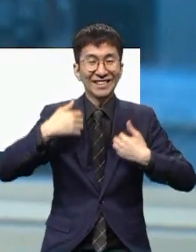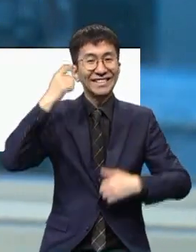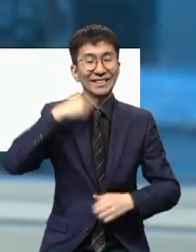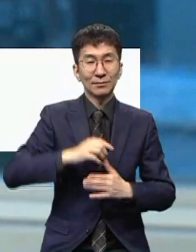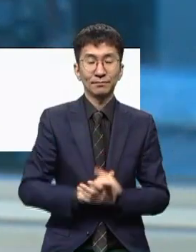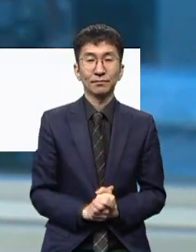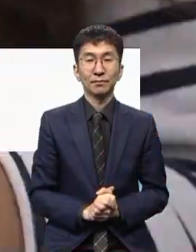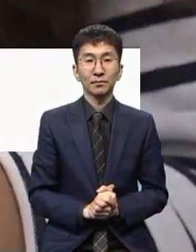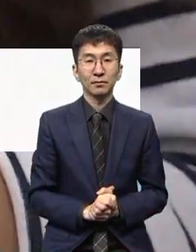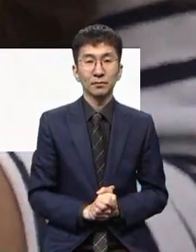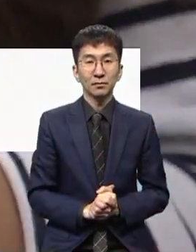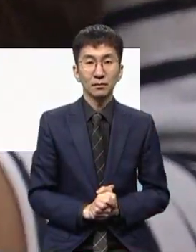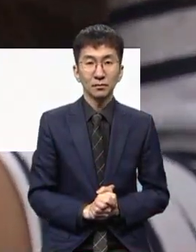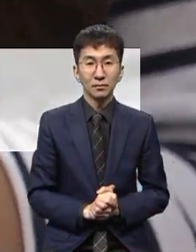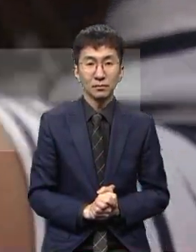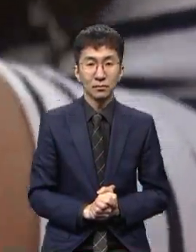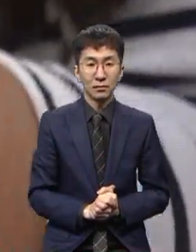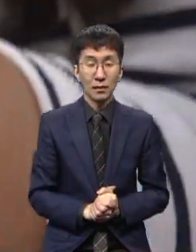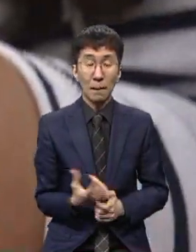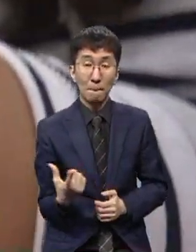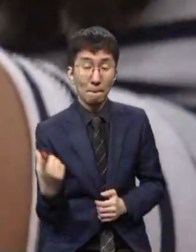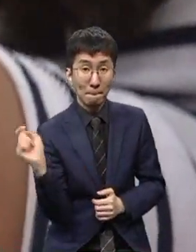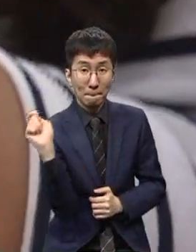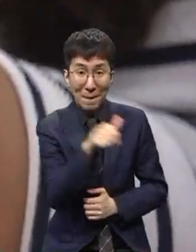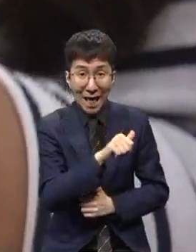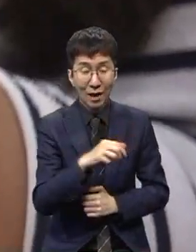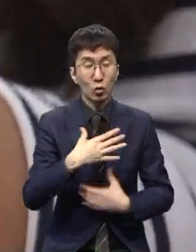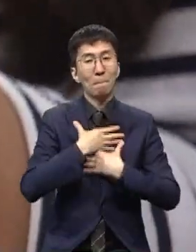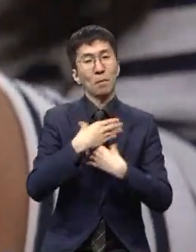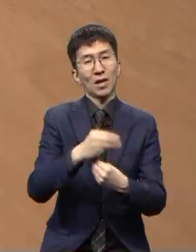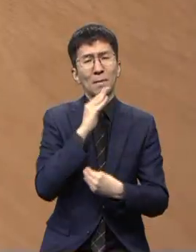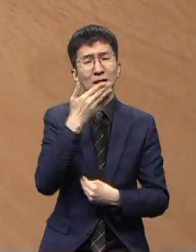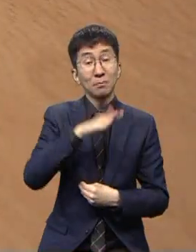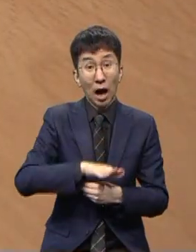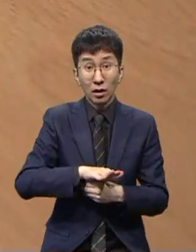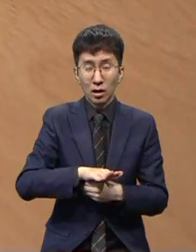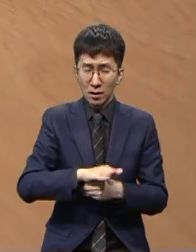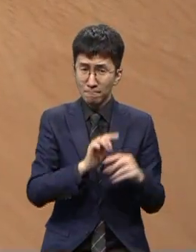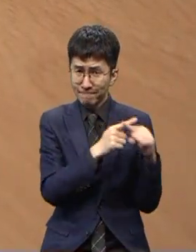(기자) 빠르고 편하지만 결과를 맹신해서는 금물입니다.